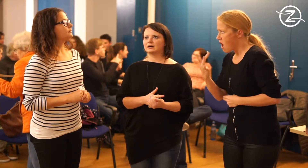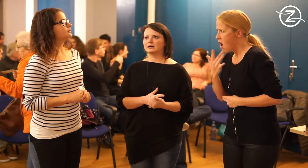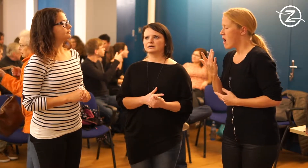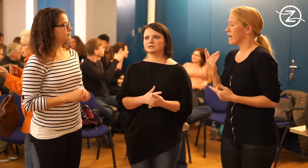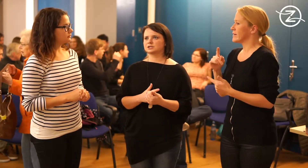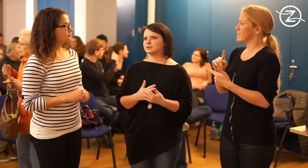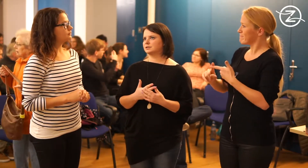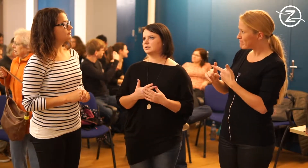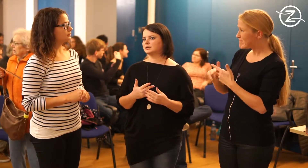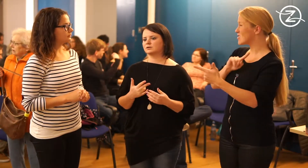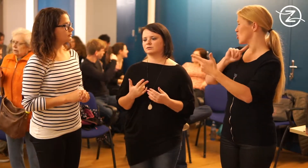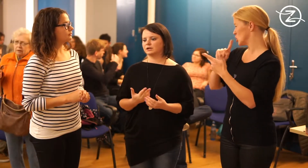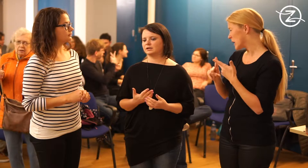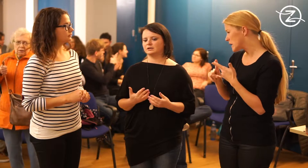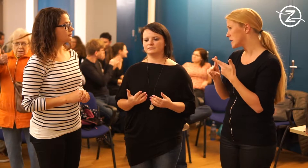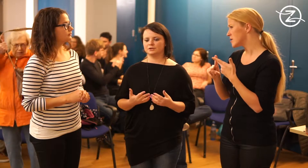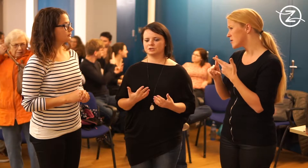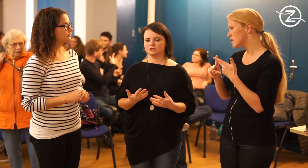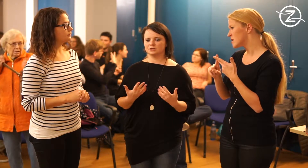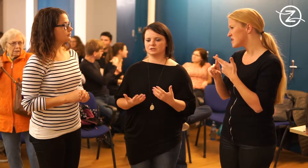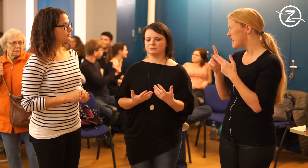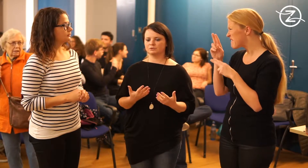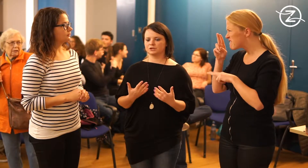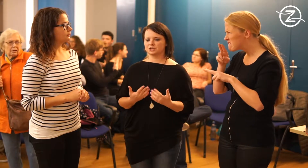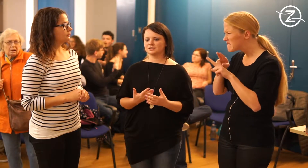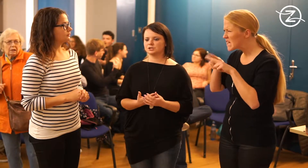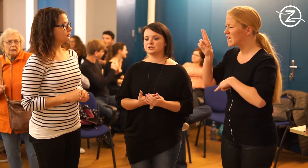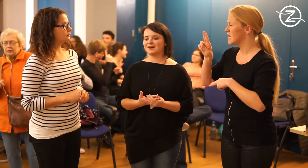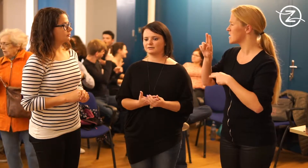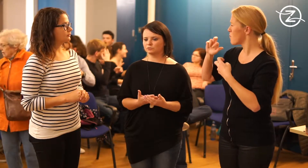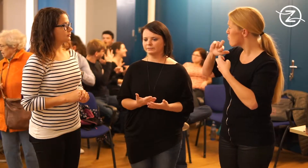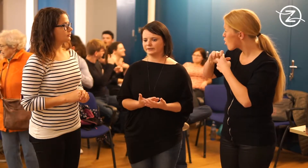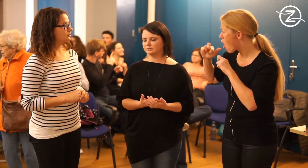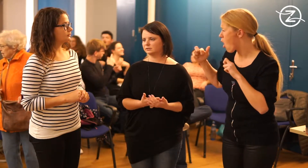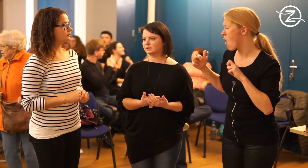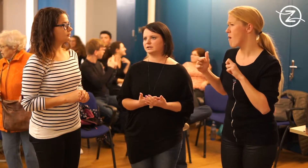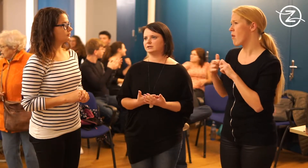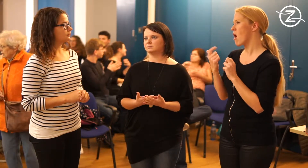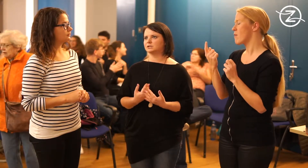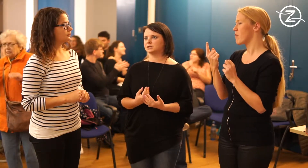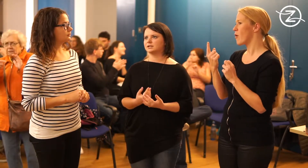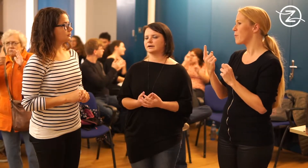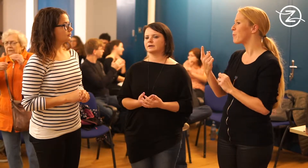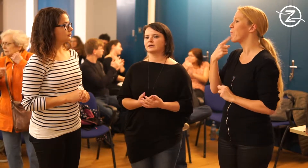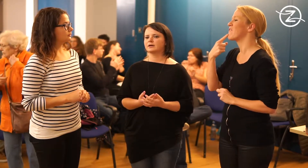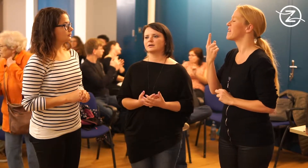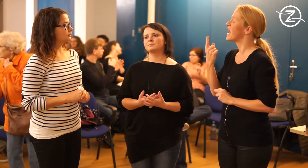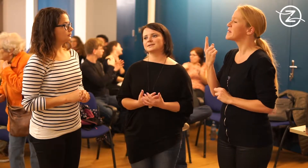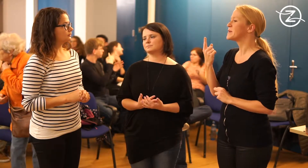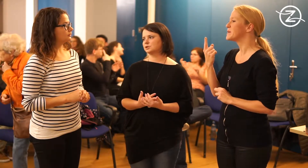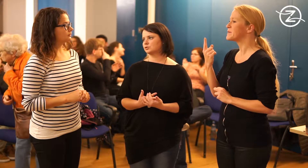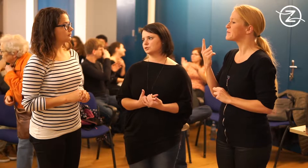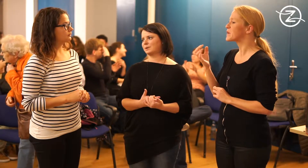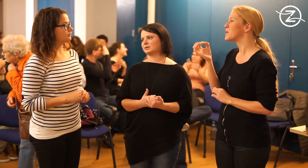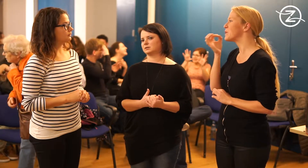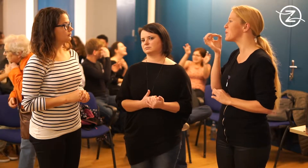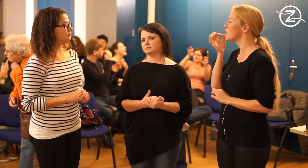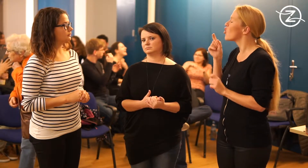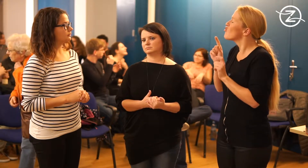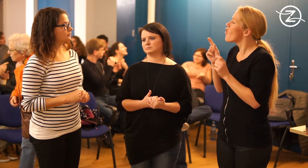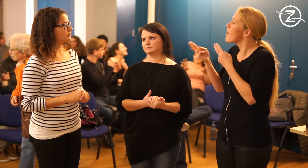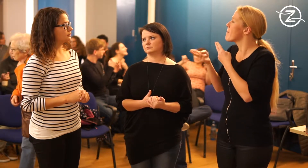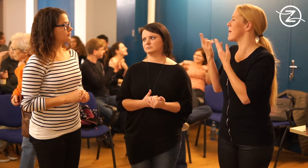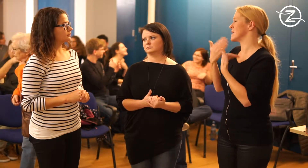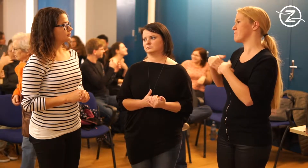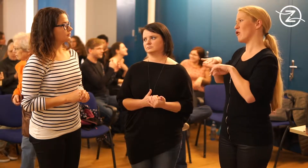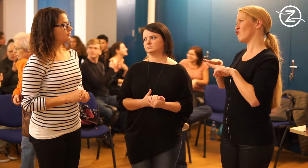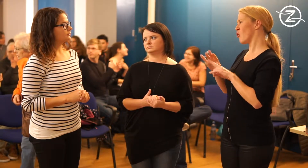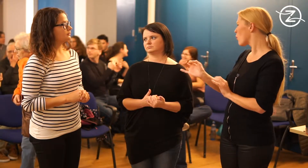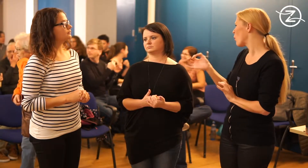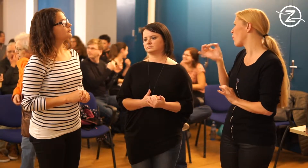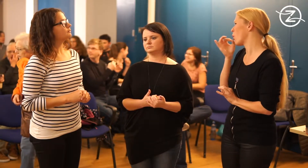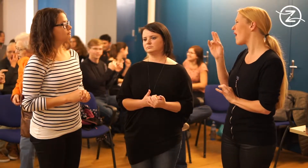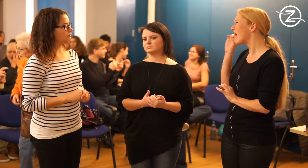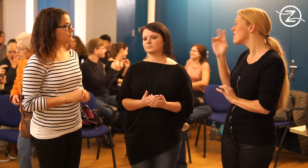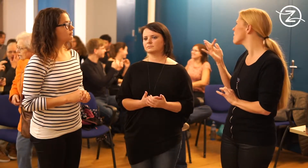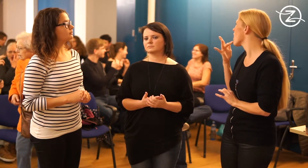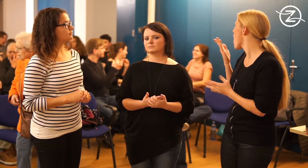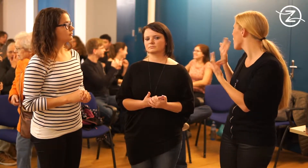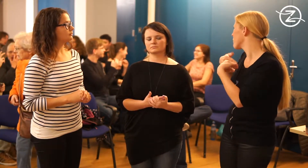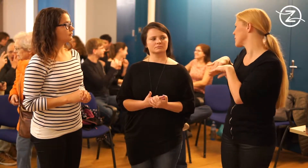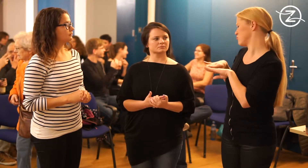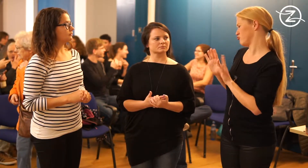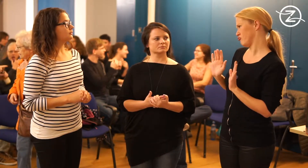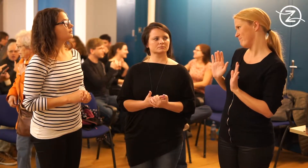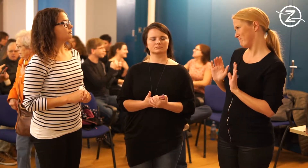bojí se komunikace nebo se snaží vymluvit na bezpečnost práce.